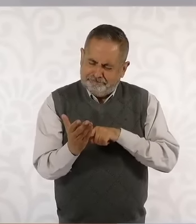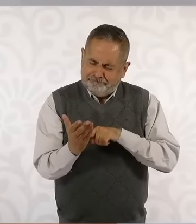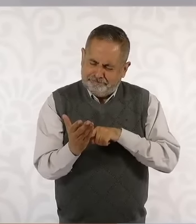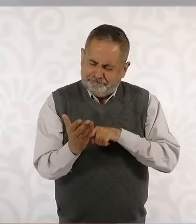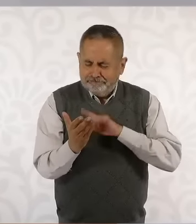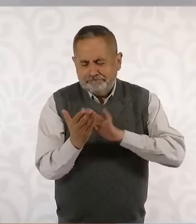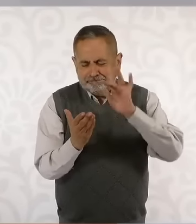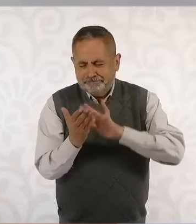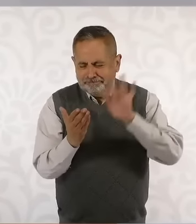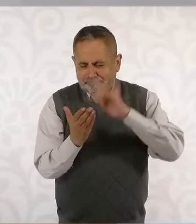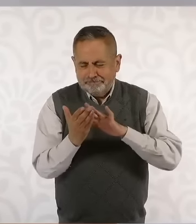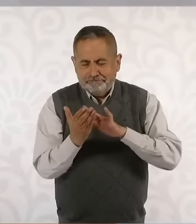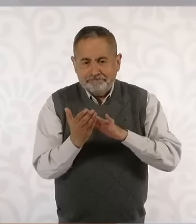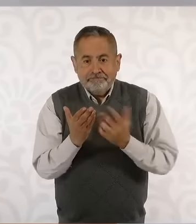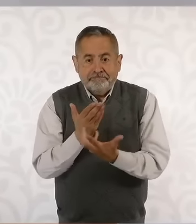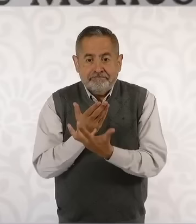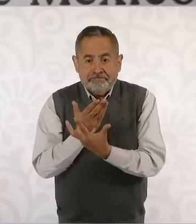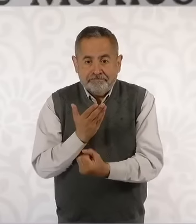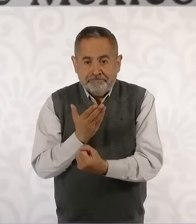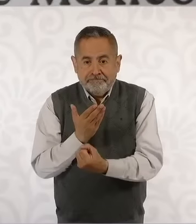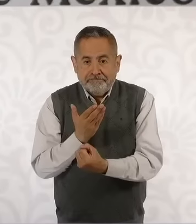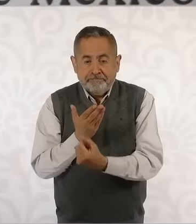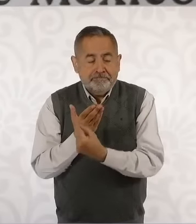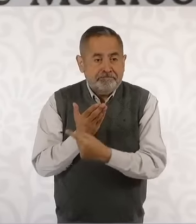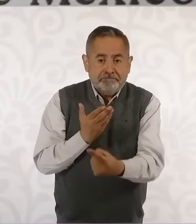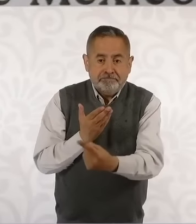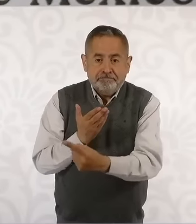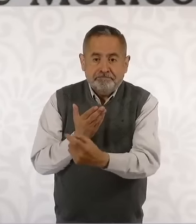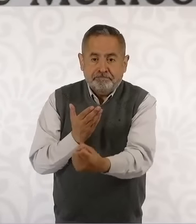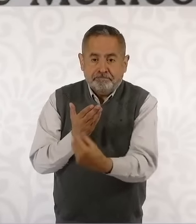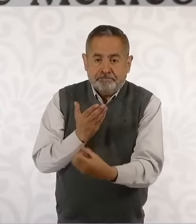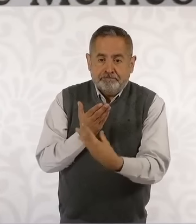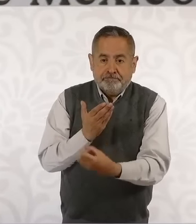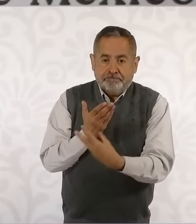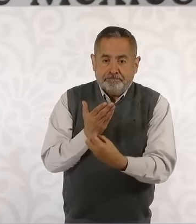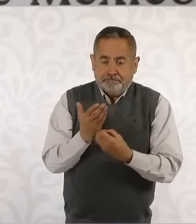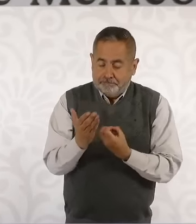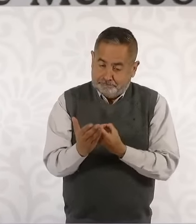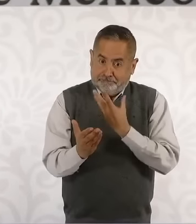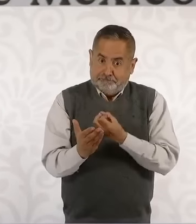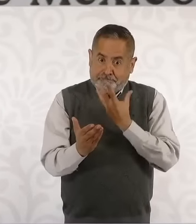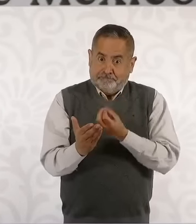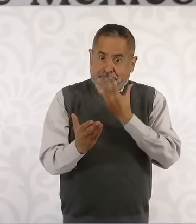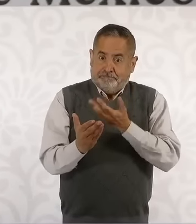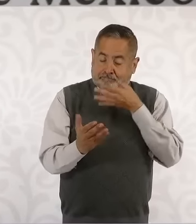usan prácticamente todas las plataformas de redes sociales. Entonces, a los jóvenes, en particular,